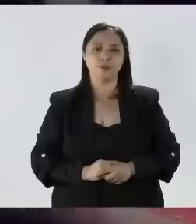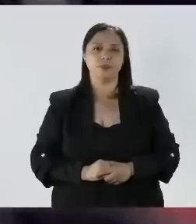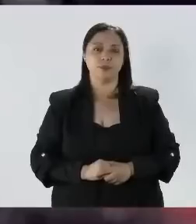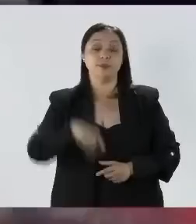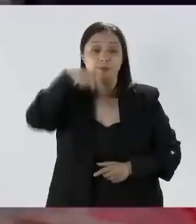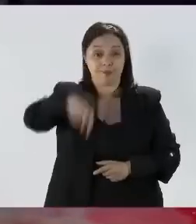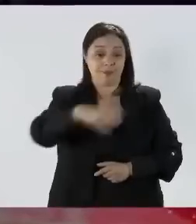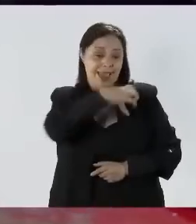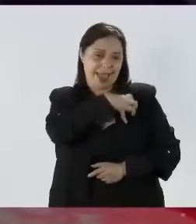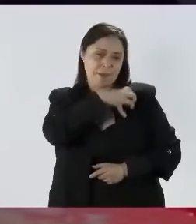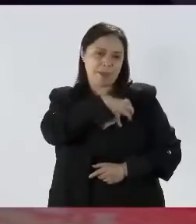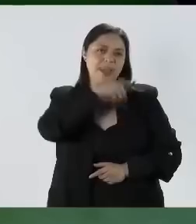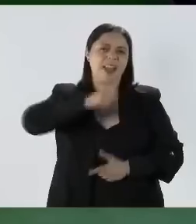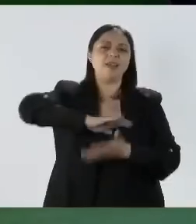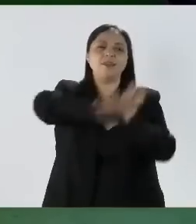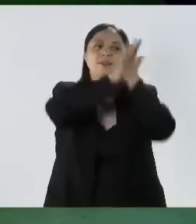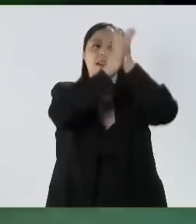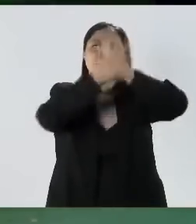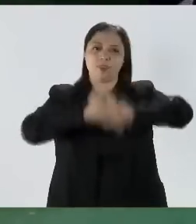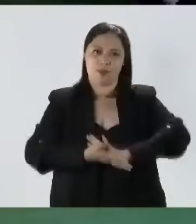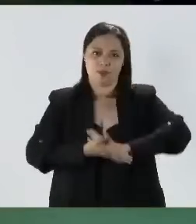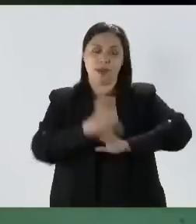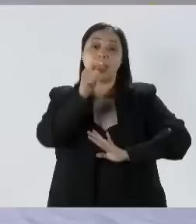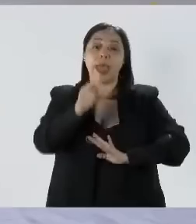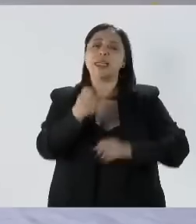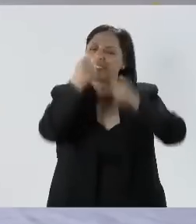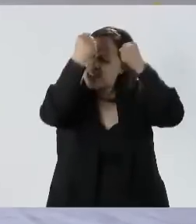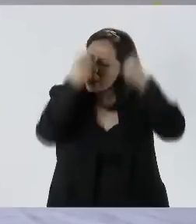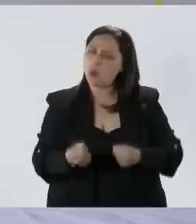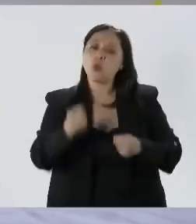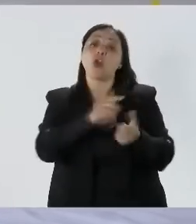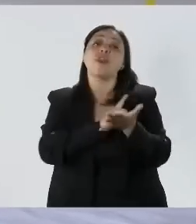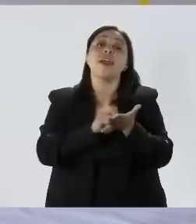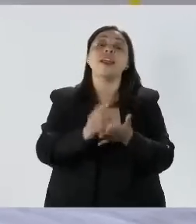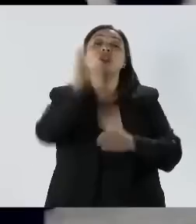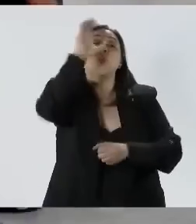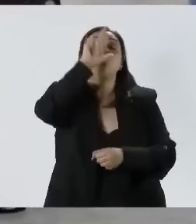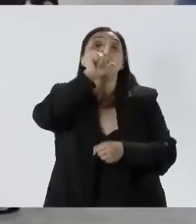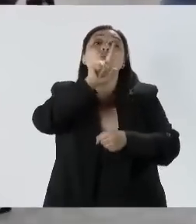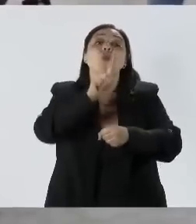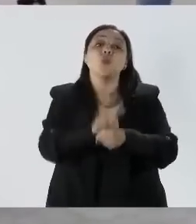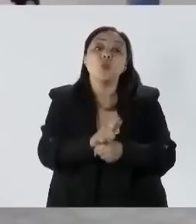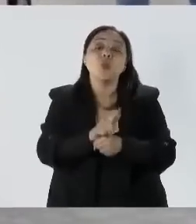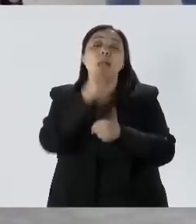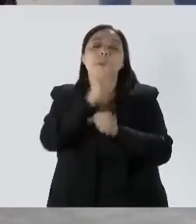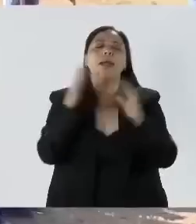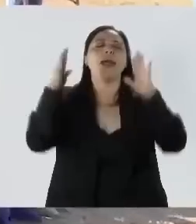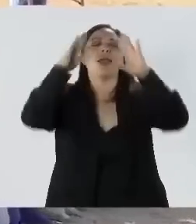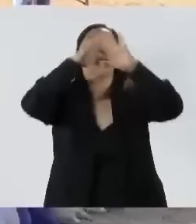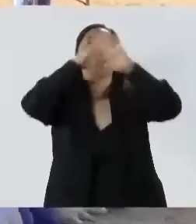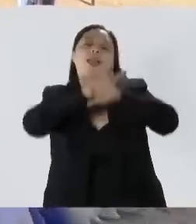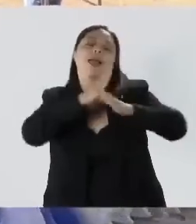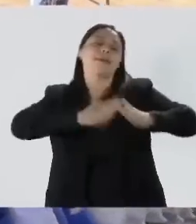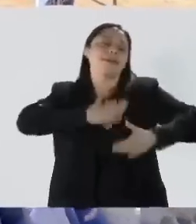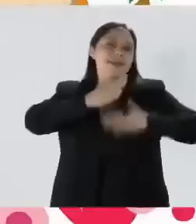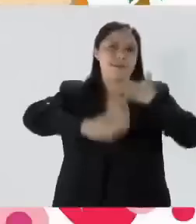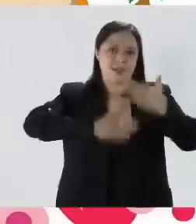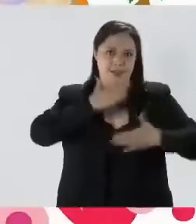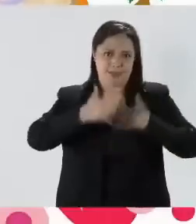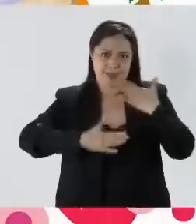transformación garantizamos el derecho a cultura y al esparcimiento Así que en estos días en estos